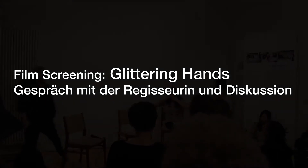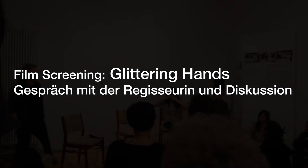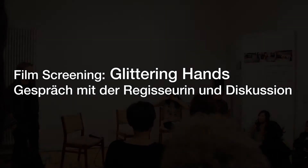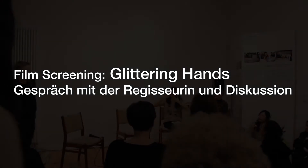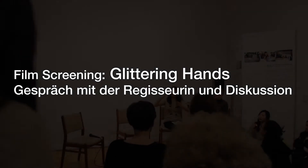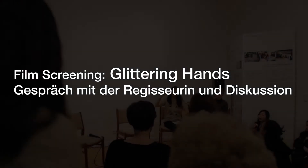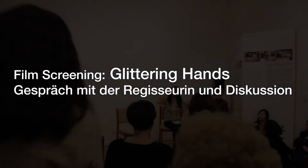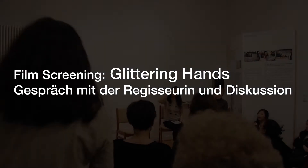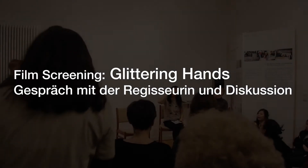Gut, vielen lieben Dank